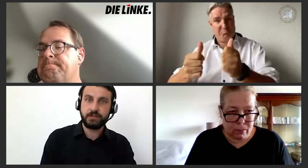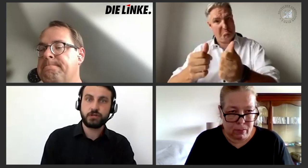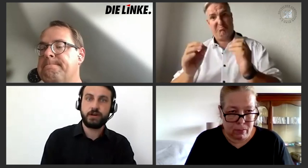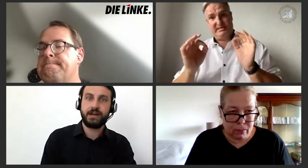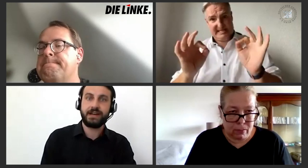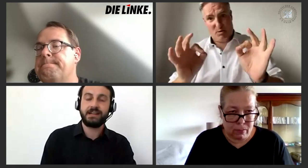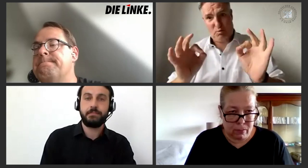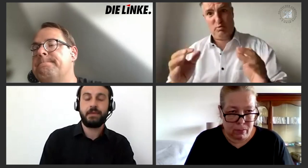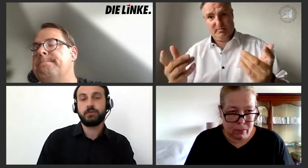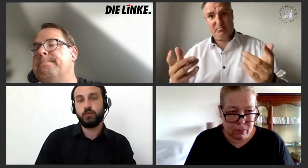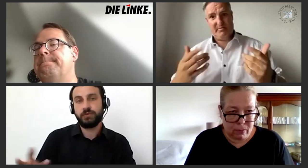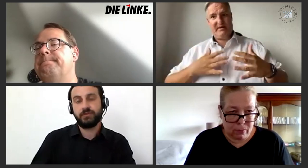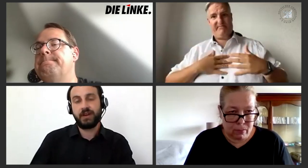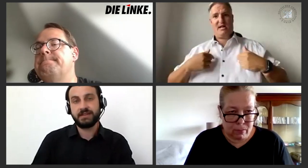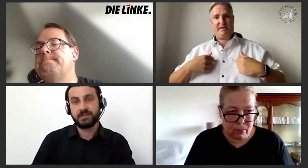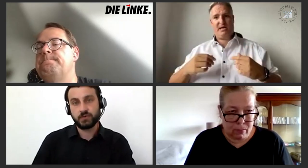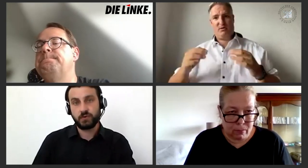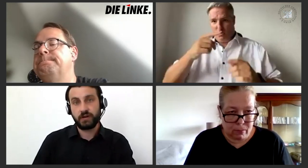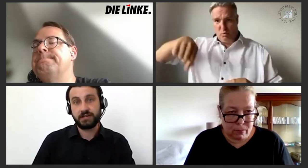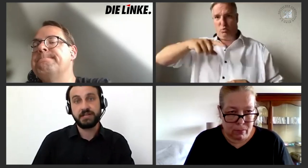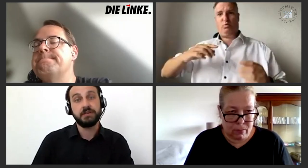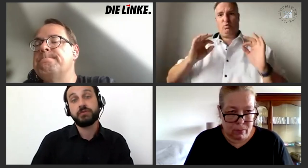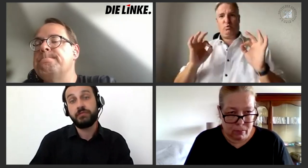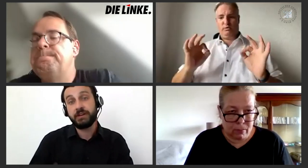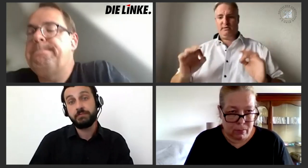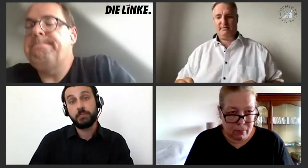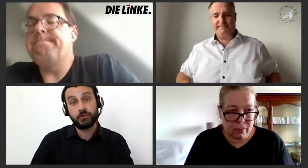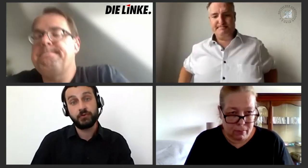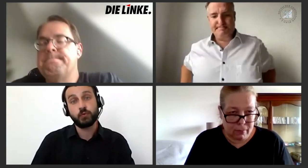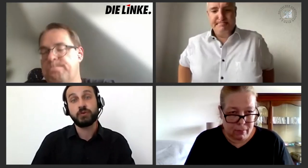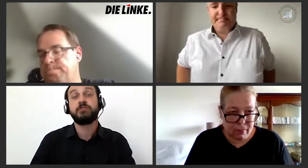dass man dann auch das über die Steuergelder macht um diese Leistung zu garantieren.